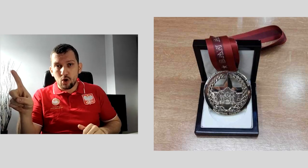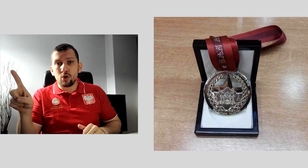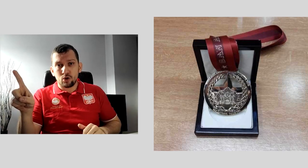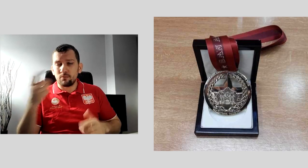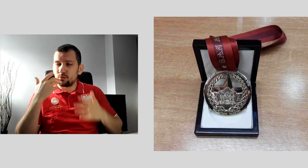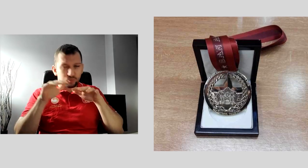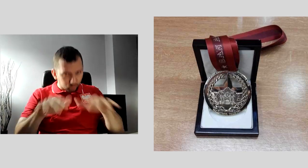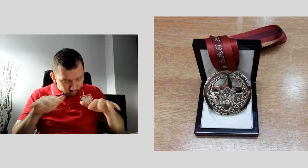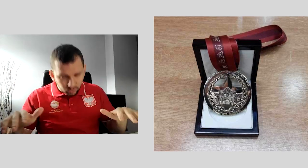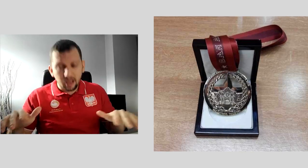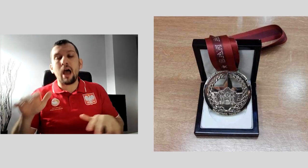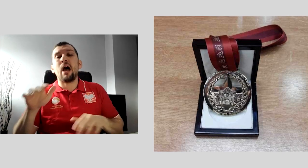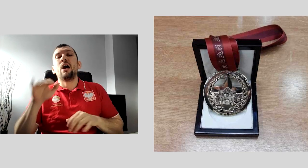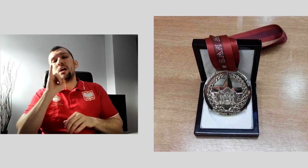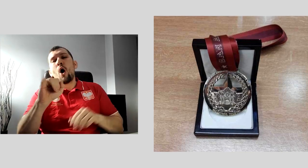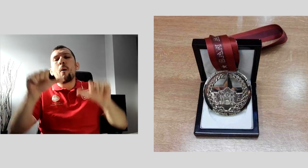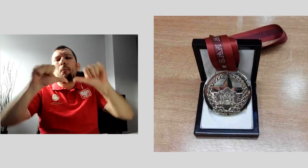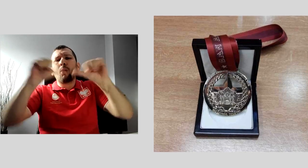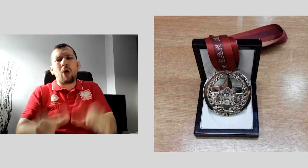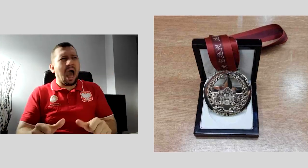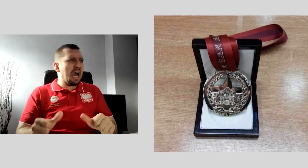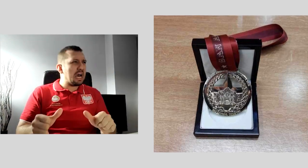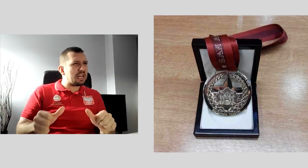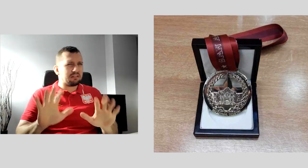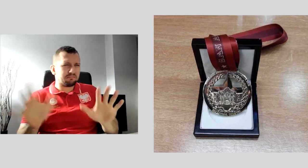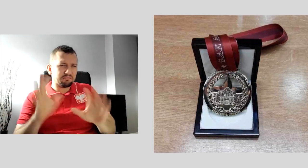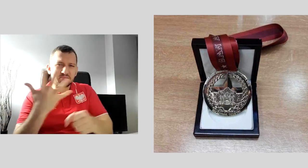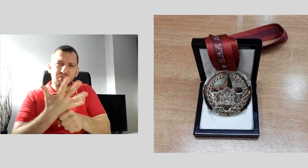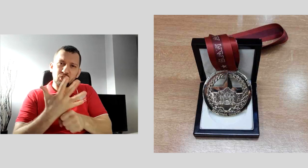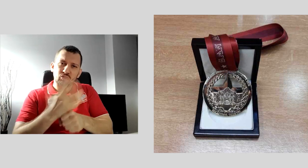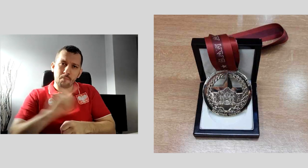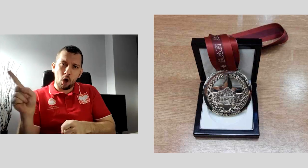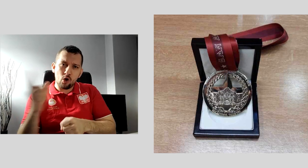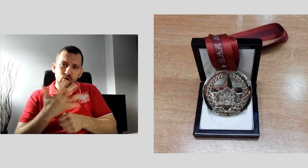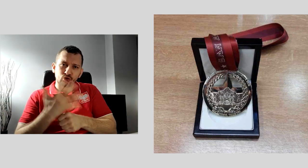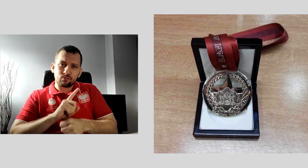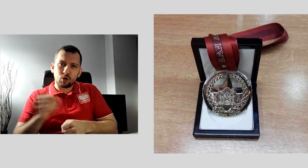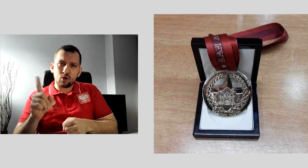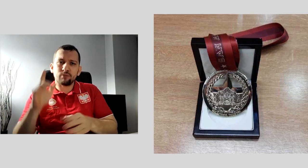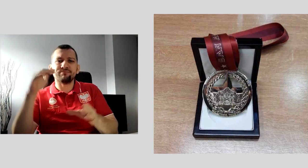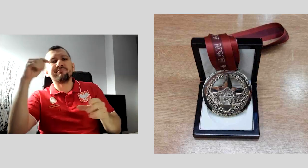To bardzo dużo. A nagród indywidualnych w postaci pucharów mam ponad 50.